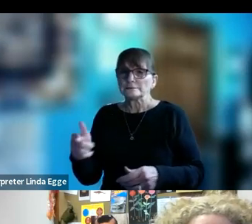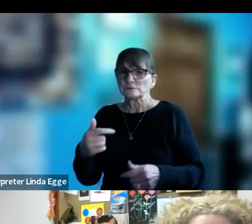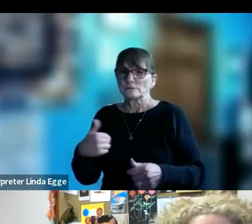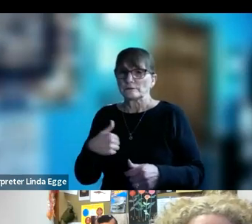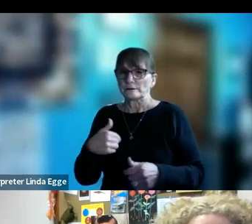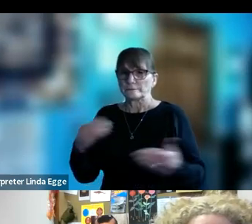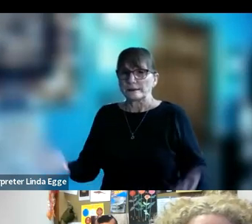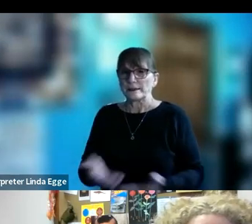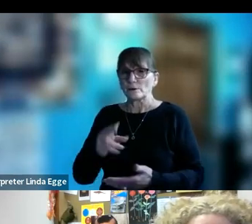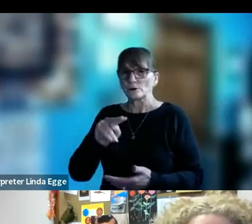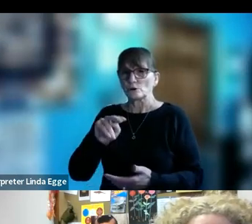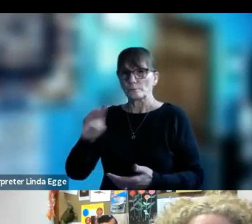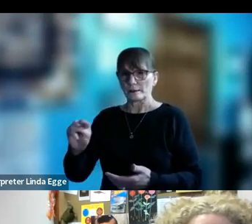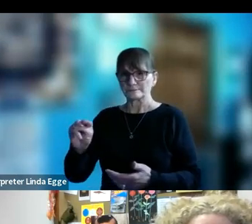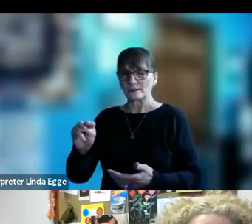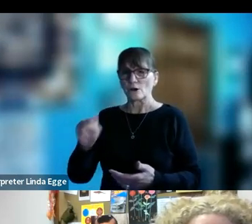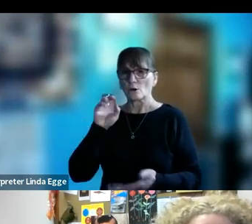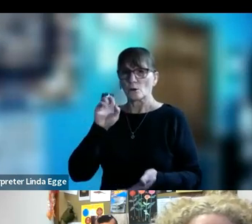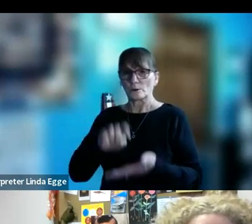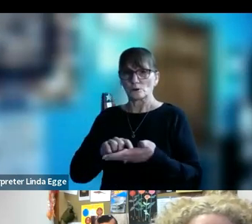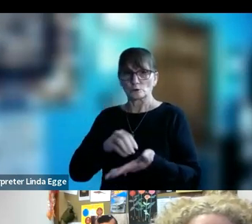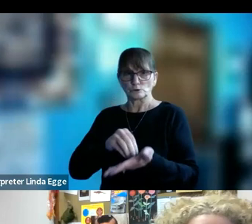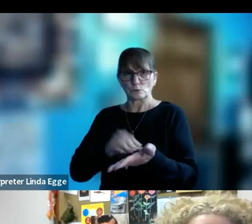Vemos en los registros que tienen una tarjeta,